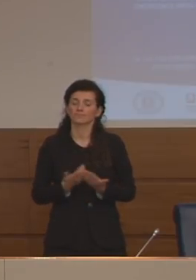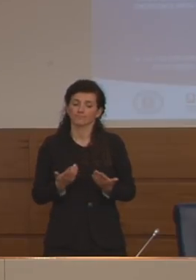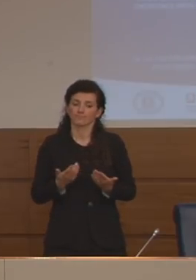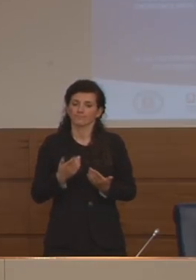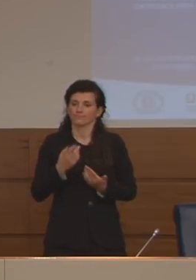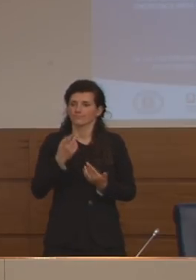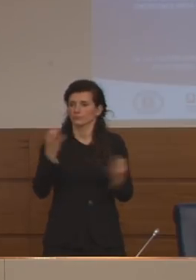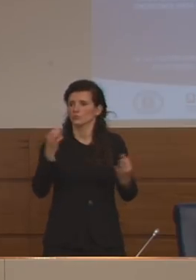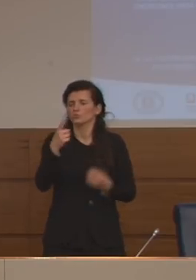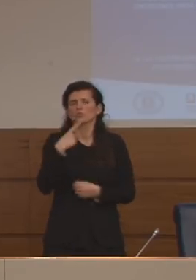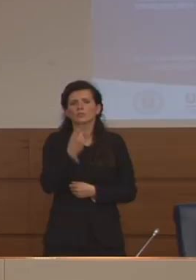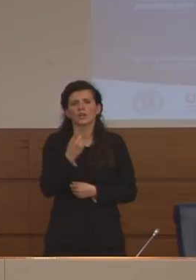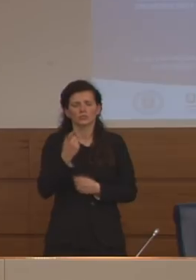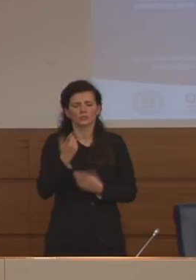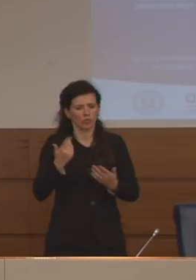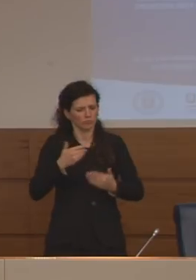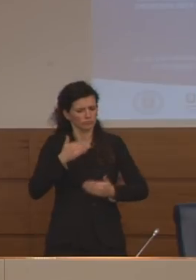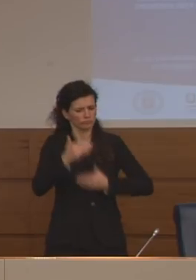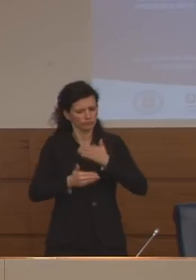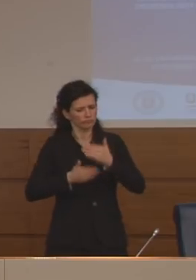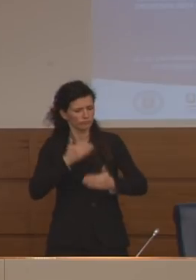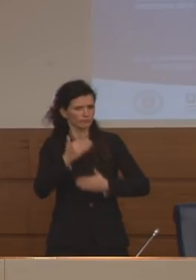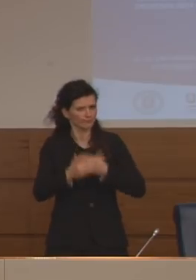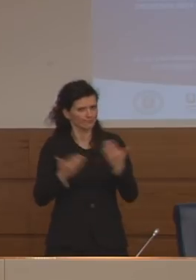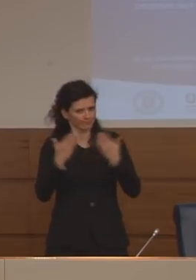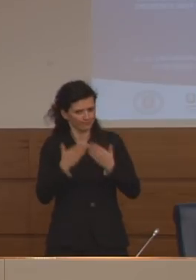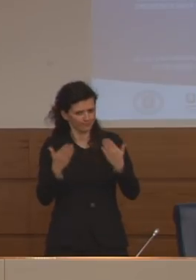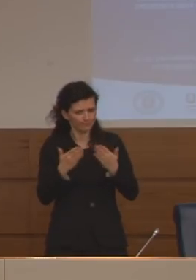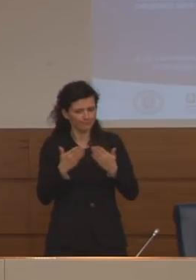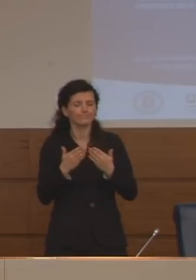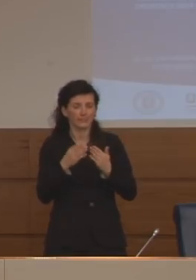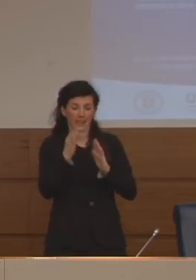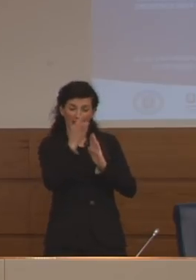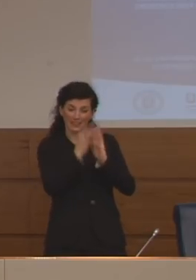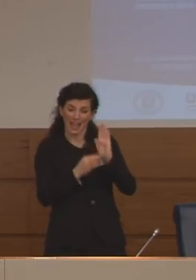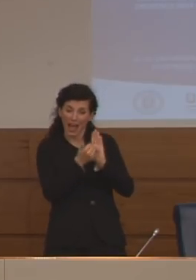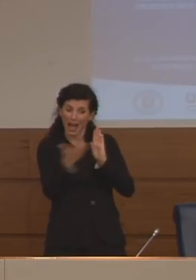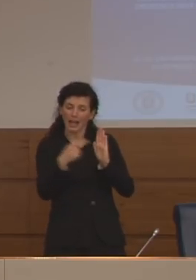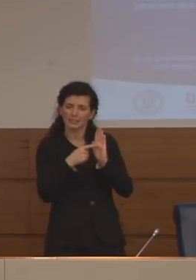Quindi dobbiamo vedere dei dati e credo che sia molto importante sottolineare